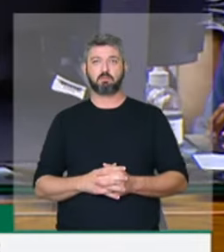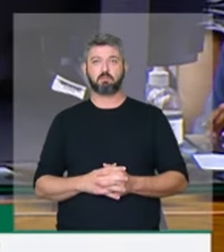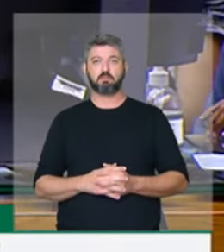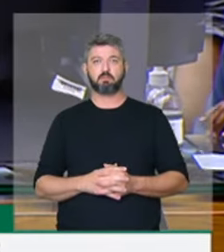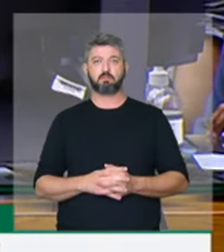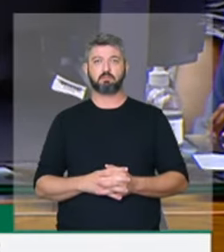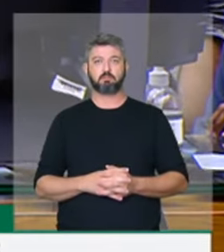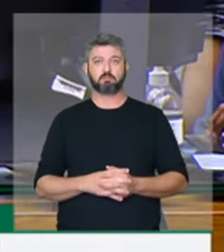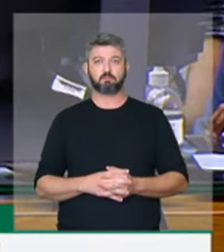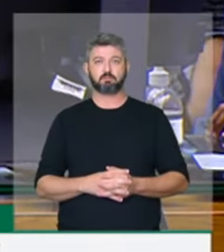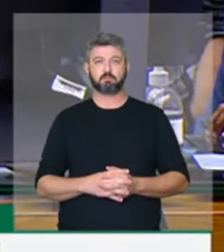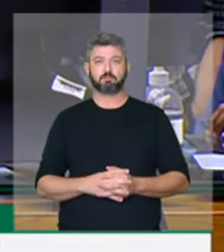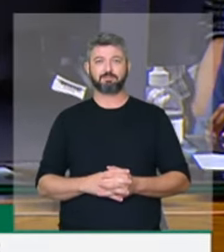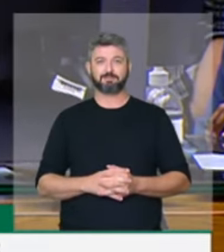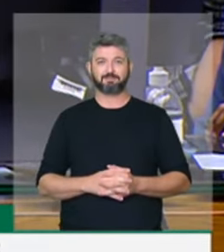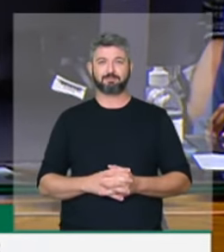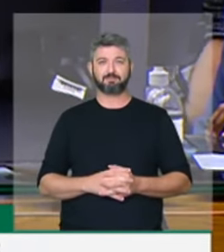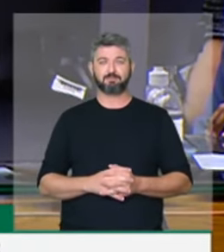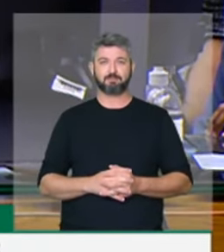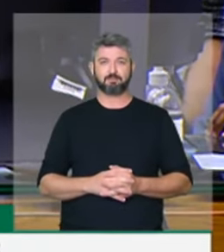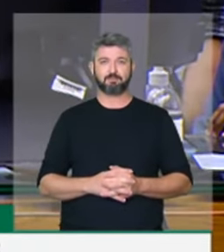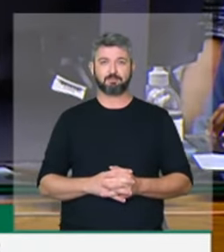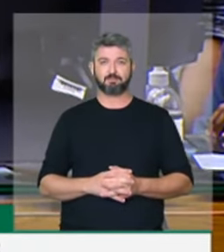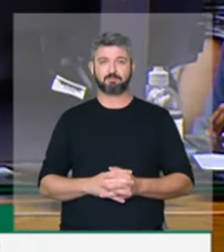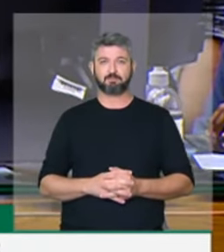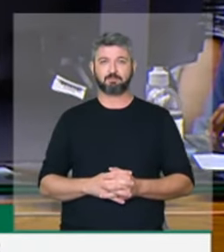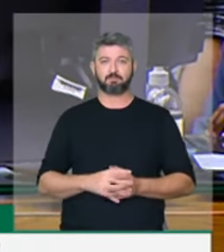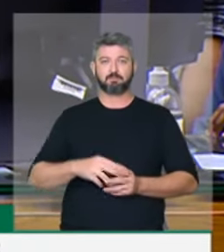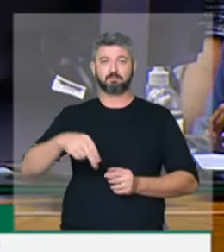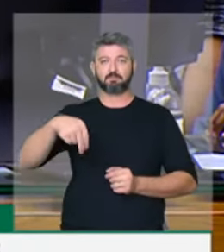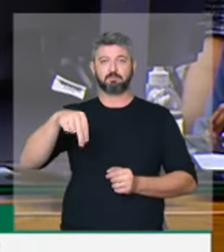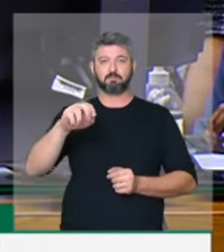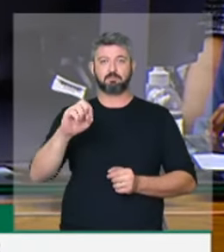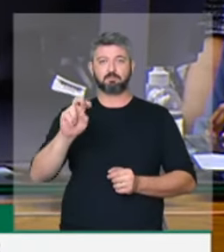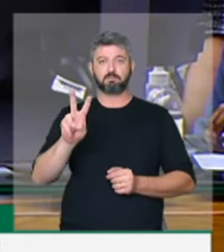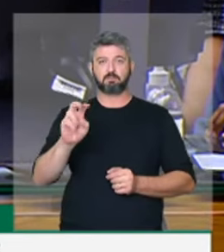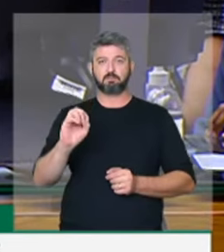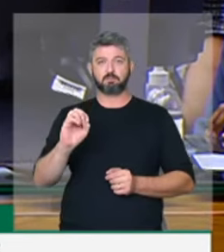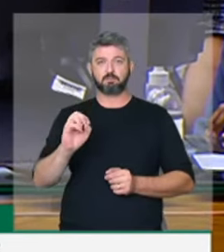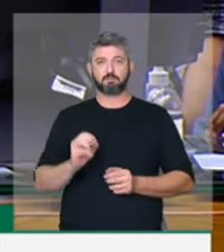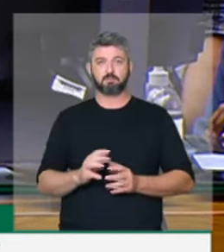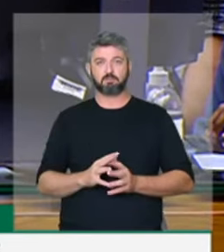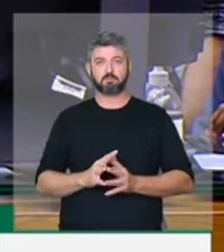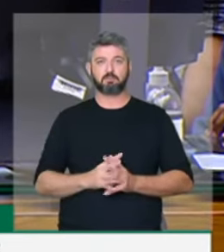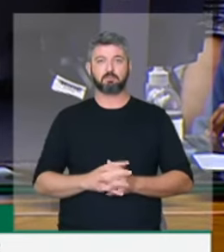ORIENTA O PSC? -- [PRESIDENTE]: COMO ORIENTA O NOVO? [DEPUTADO]: NOVO, PRESIDENTE... DURANTE O NOVO A